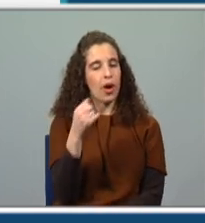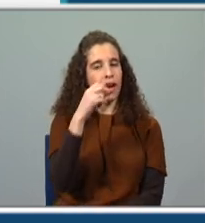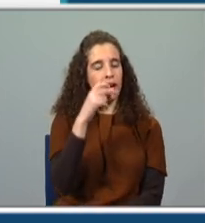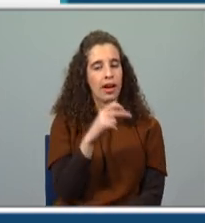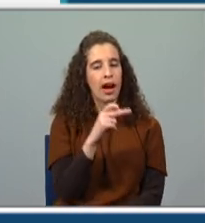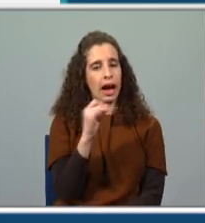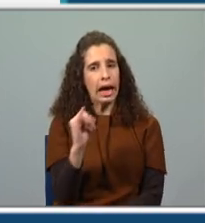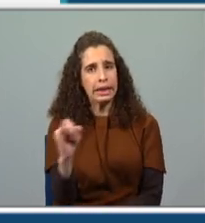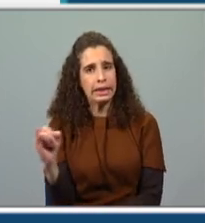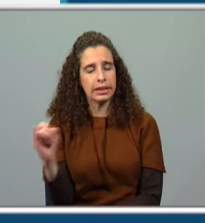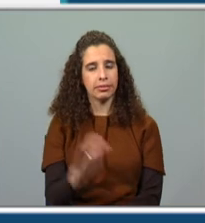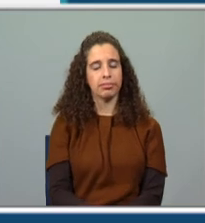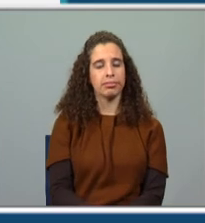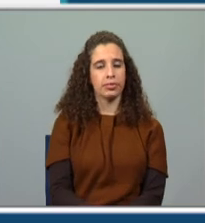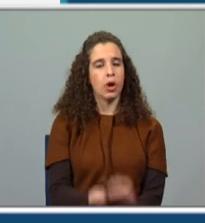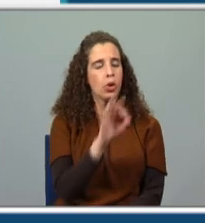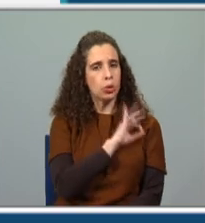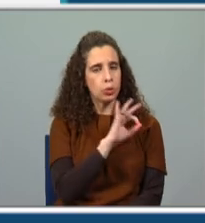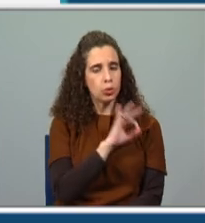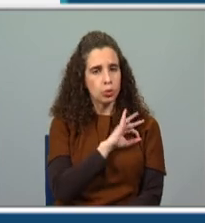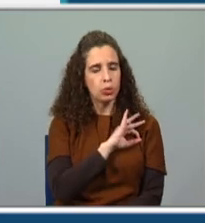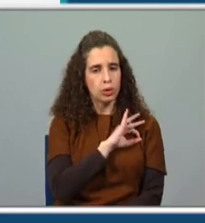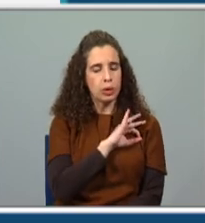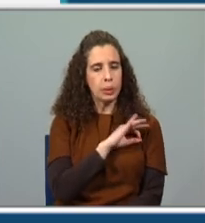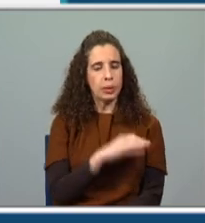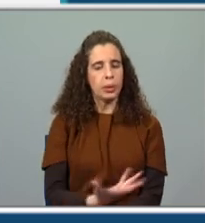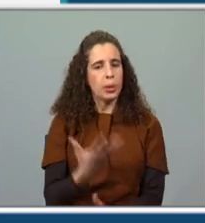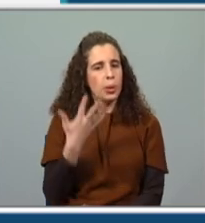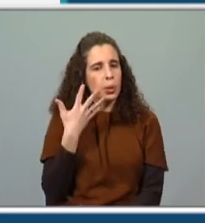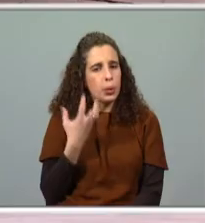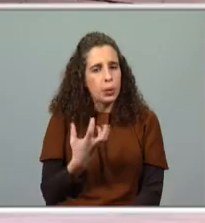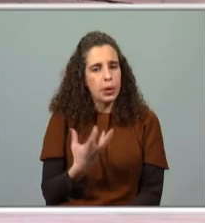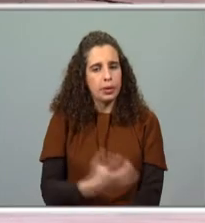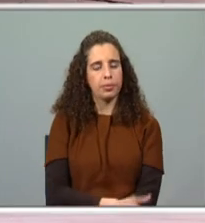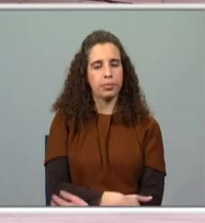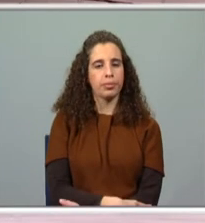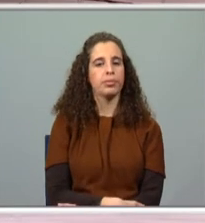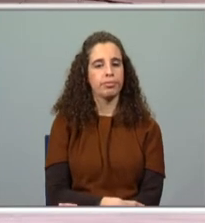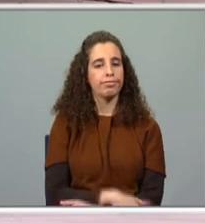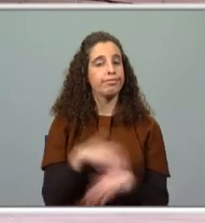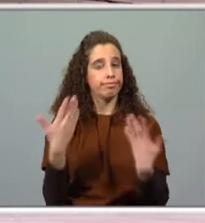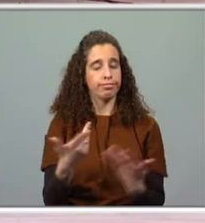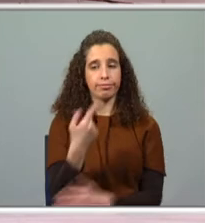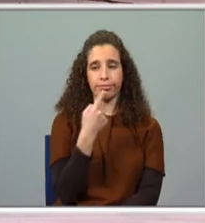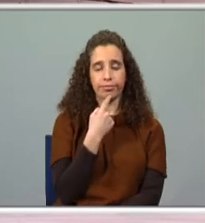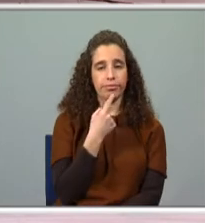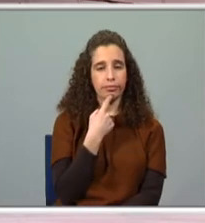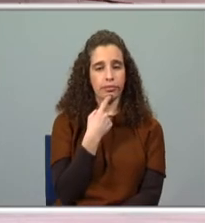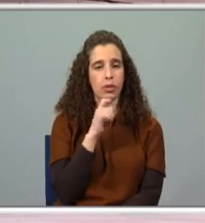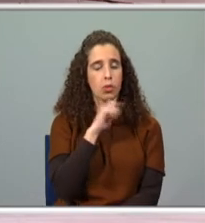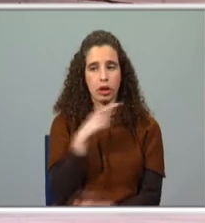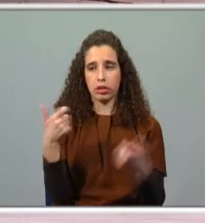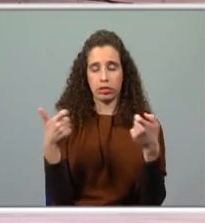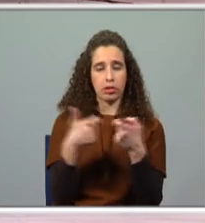ai que o senhor estava ali com uma dor Já percebemos que podemos ligar quando 你在那裡痛苦我們已經意識到我們可以在什麼時候調用